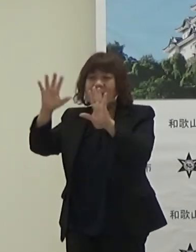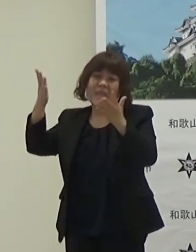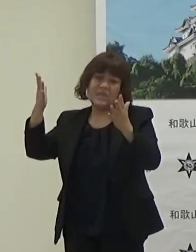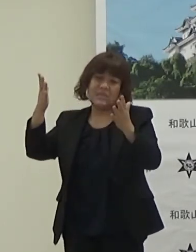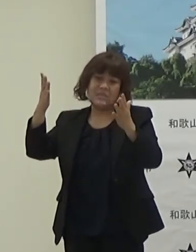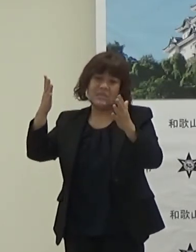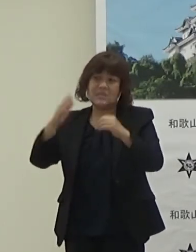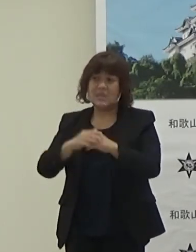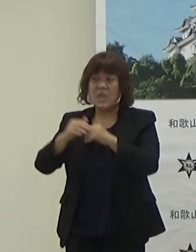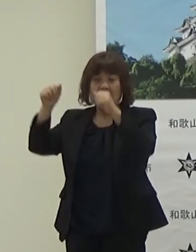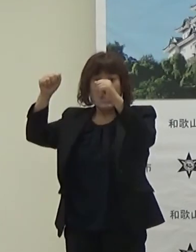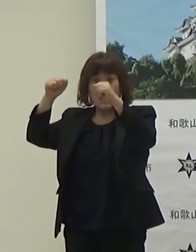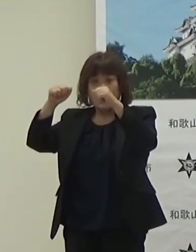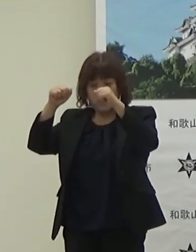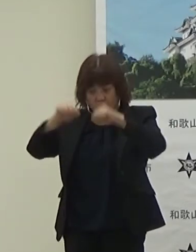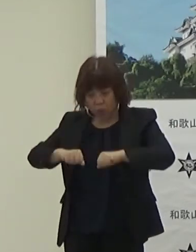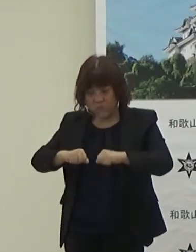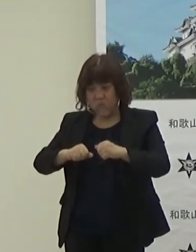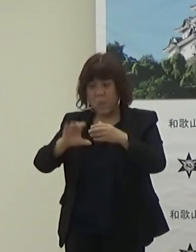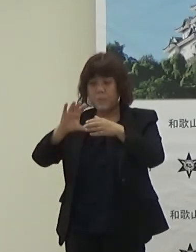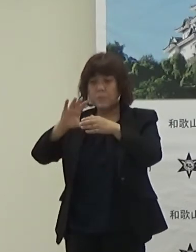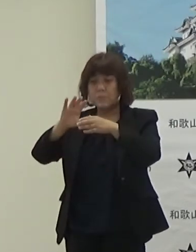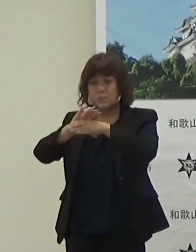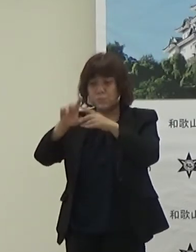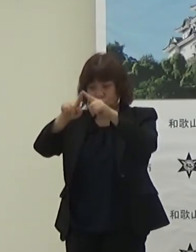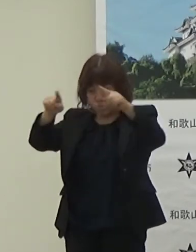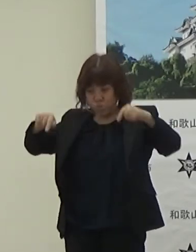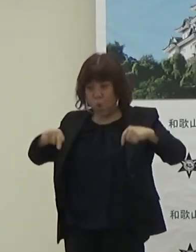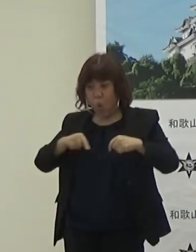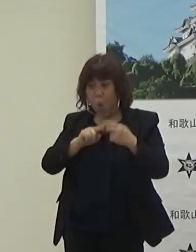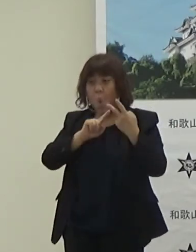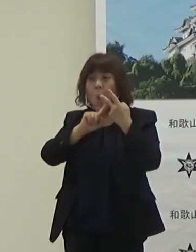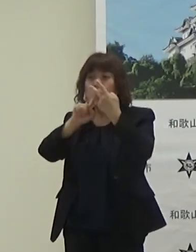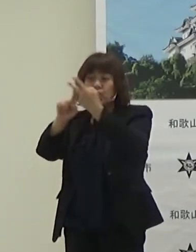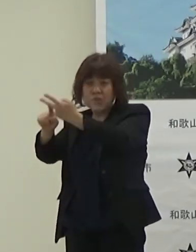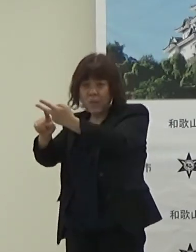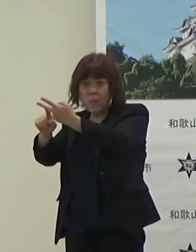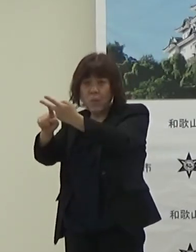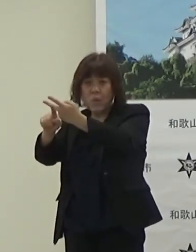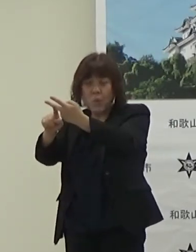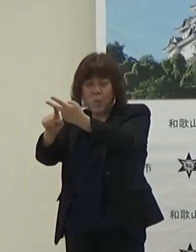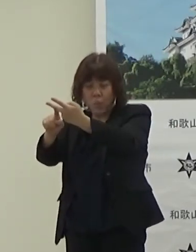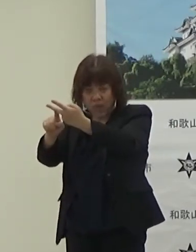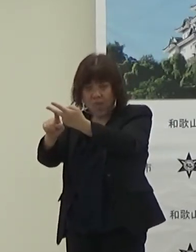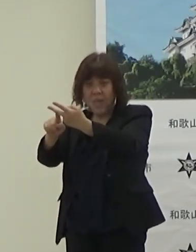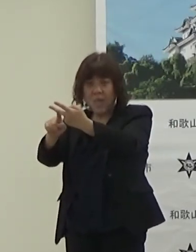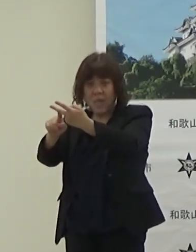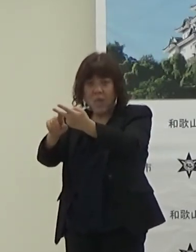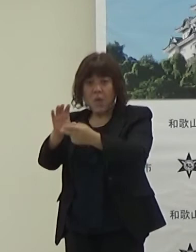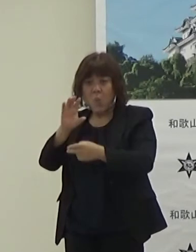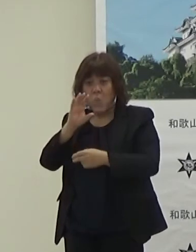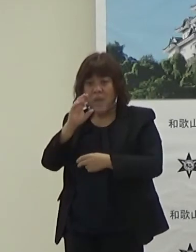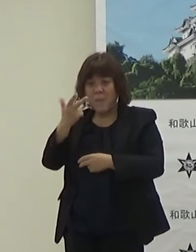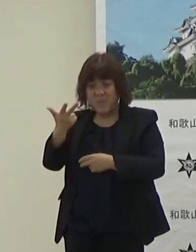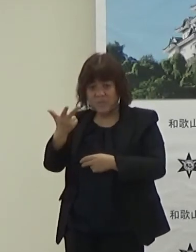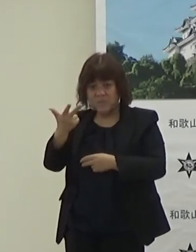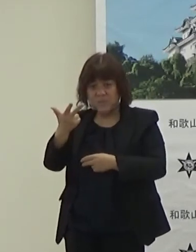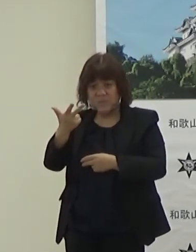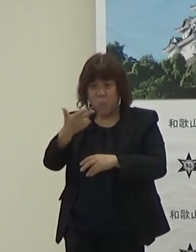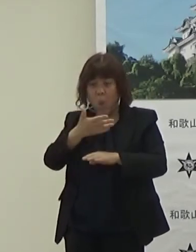同意して文書を送ったので認可までの和歌山市の手続き、関係するところは一応終わりっていうことになるわけですよね